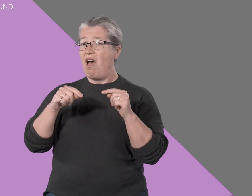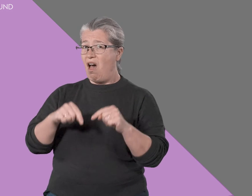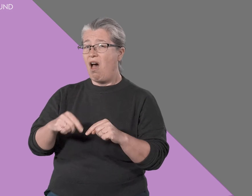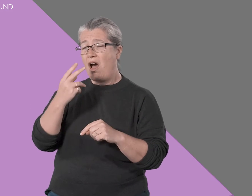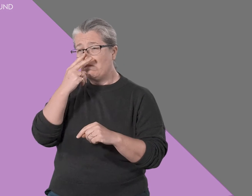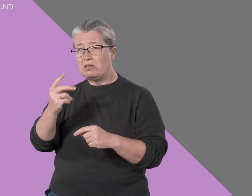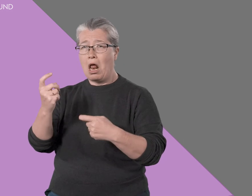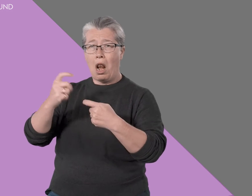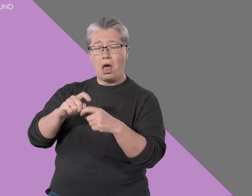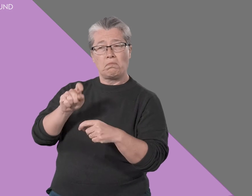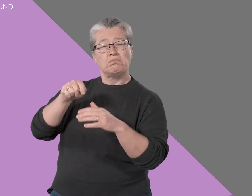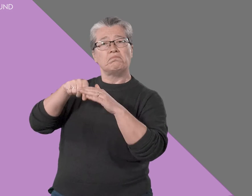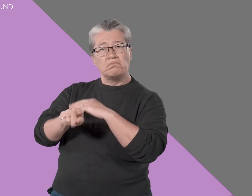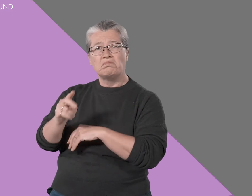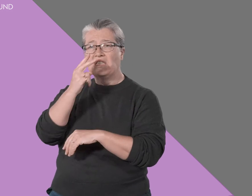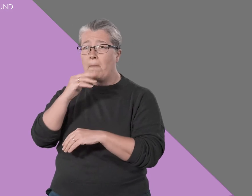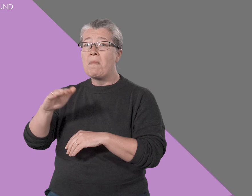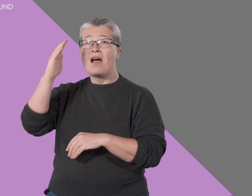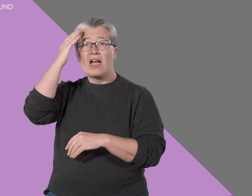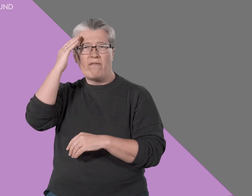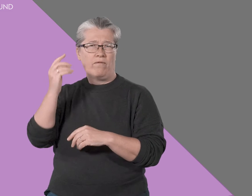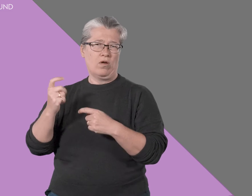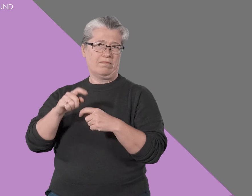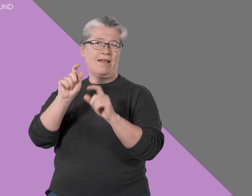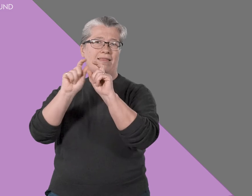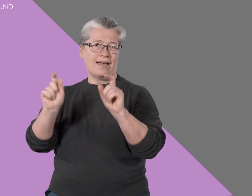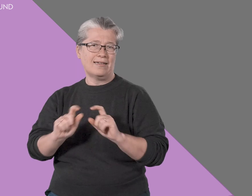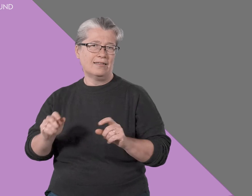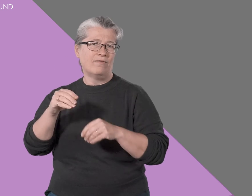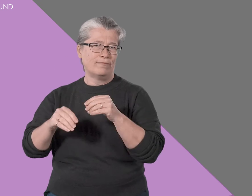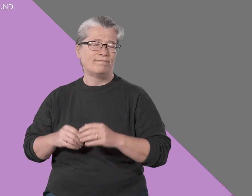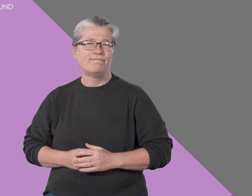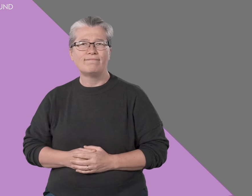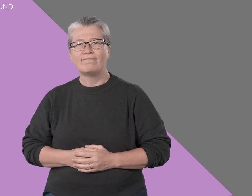Klicka på länken intill för att bekanta dig närmare med valteserna.